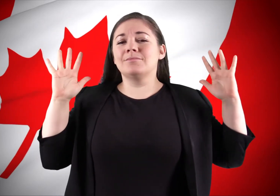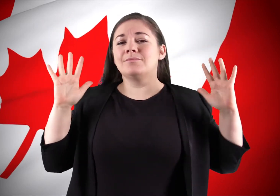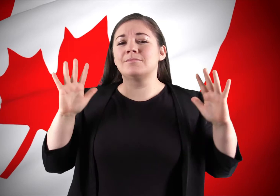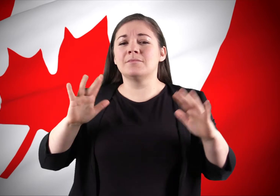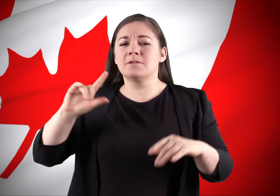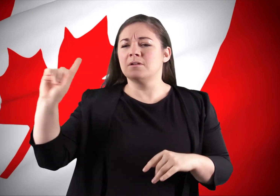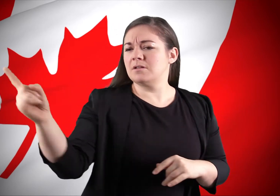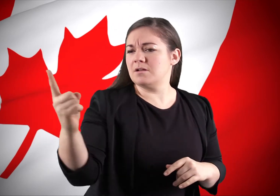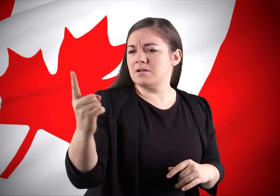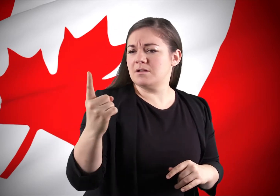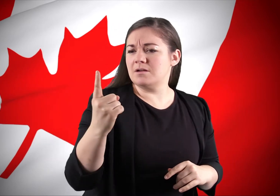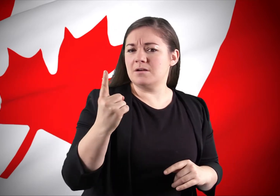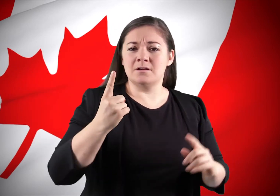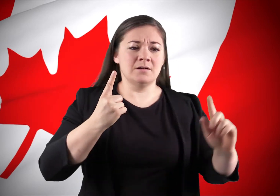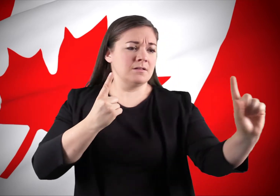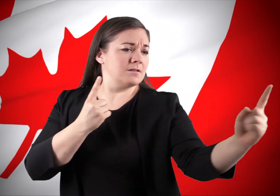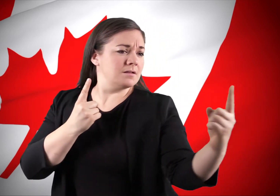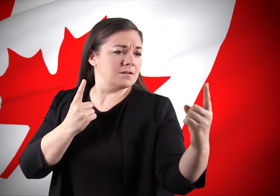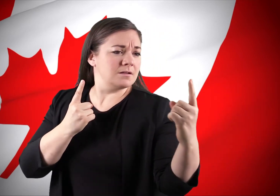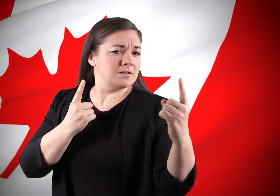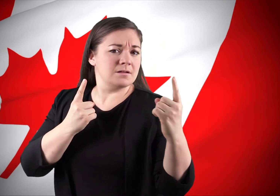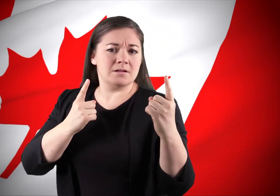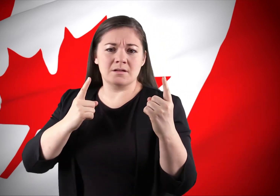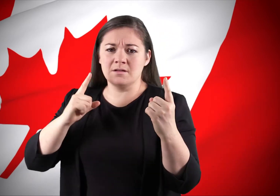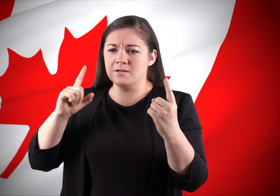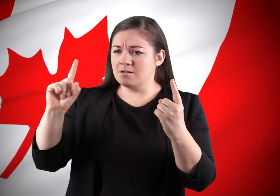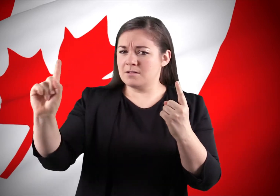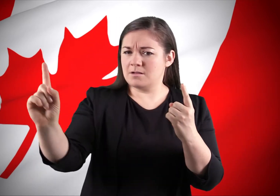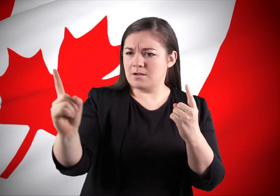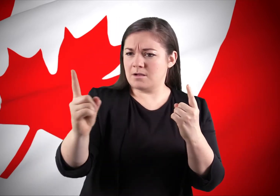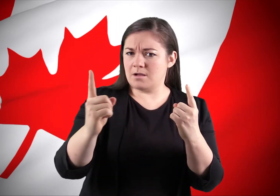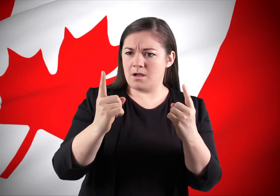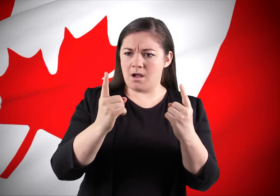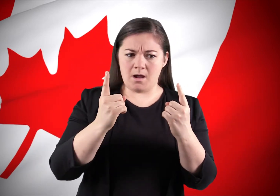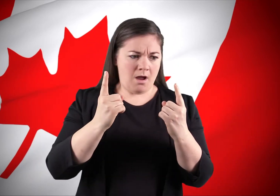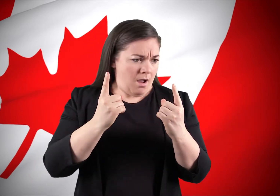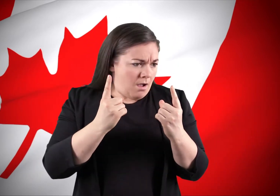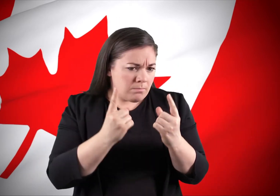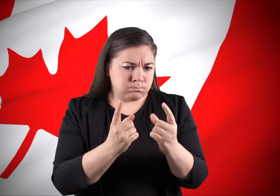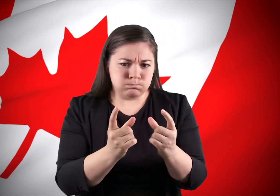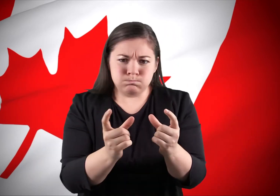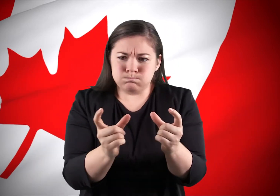Car ton bras sait porter l’épée,